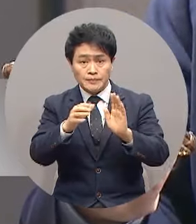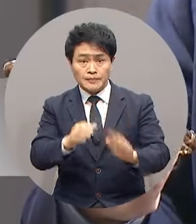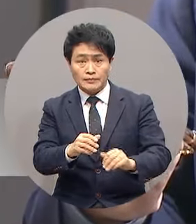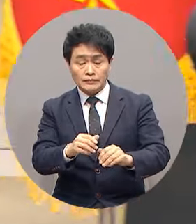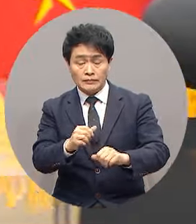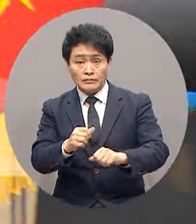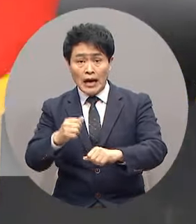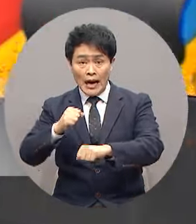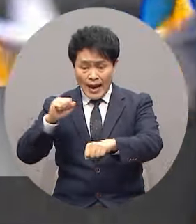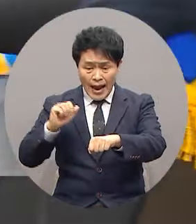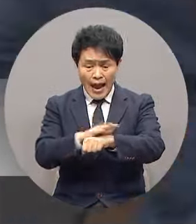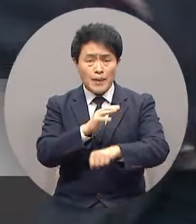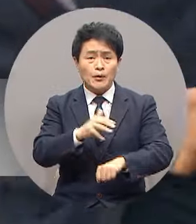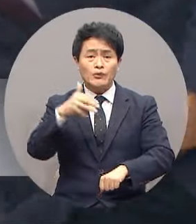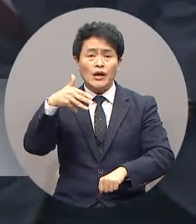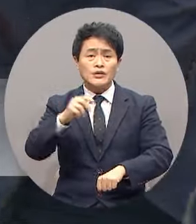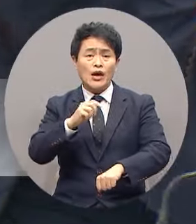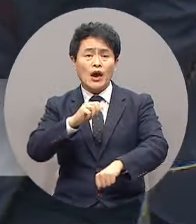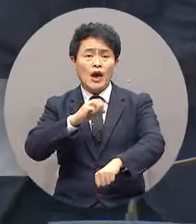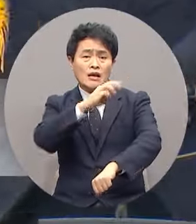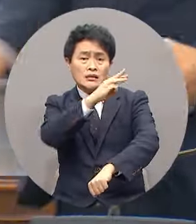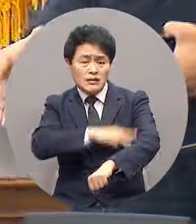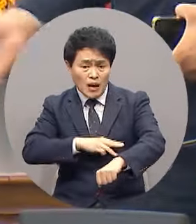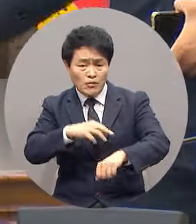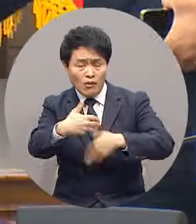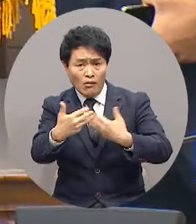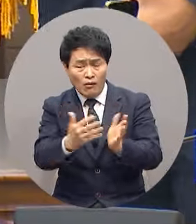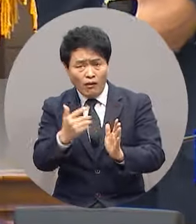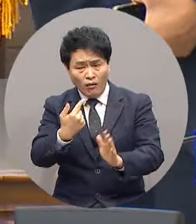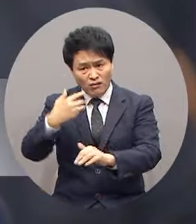이 전 장관은 지난 4일 주 호주대사로 정식임명됐습니다.